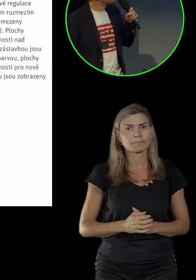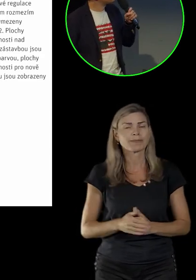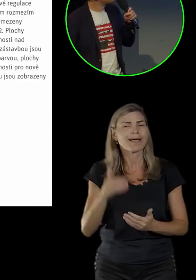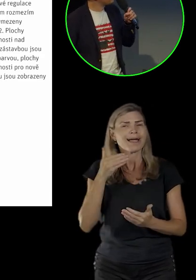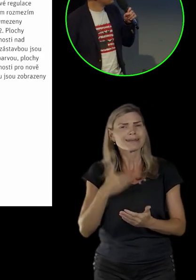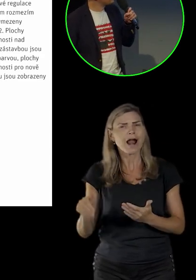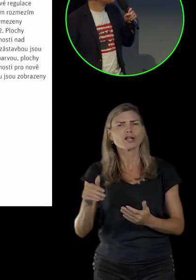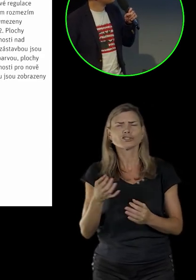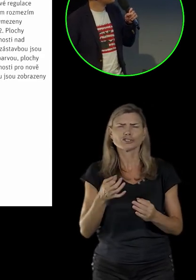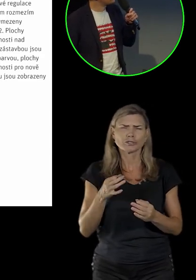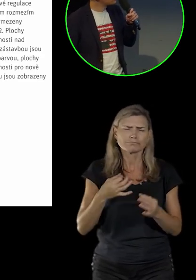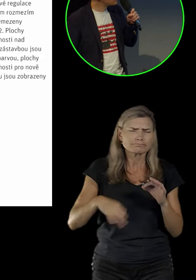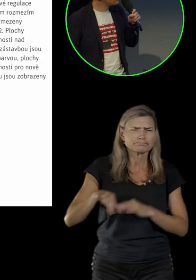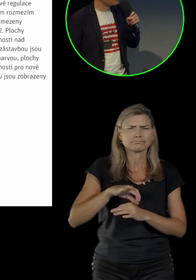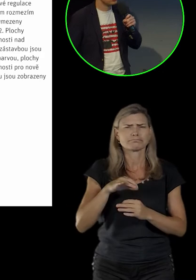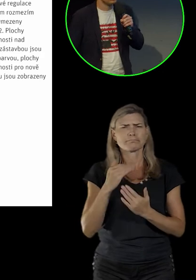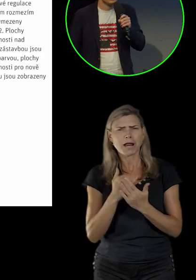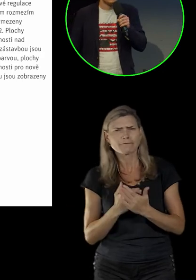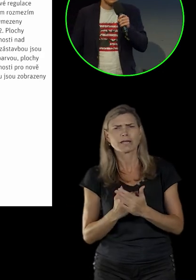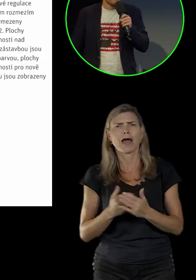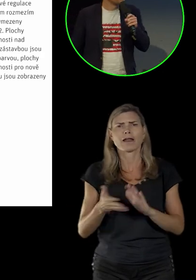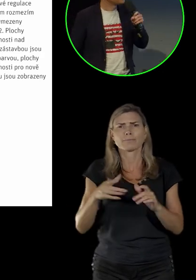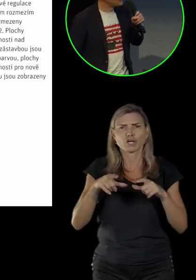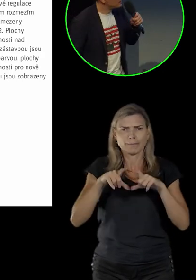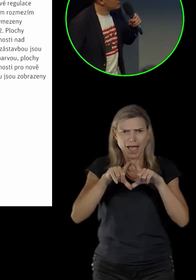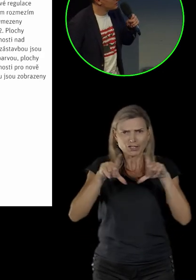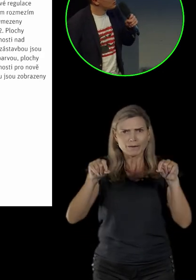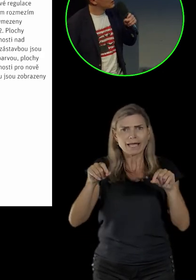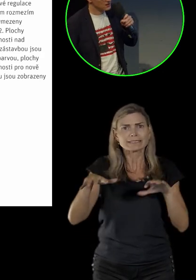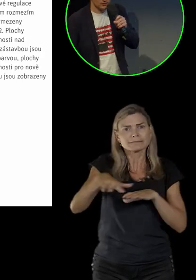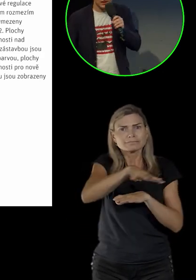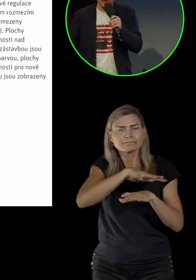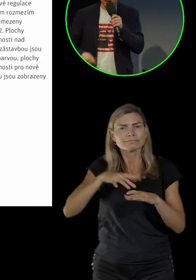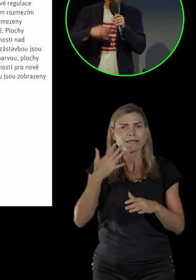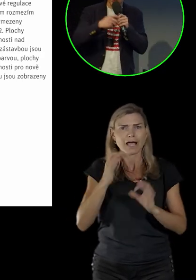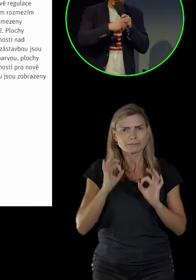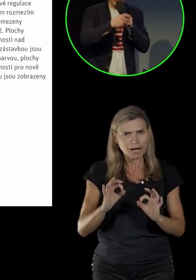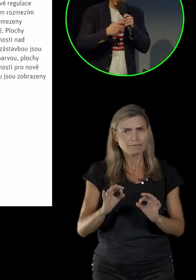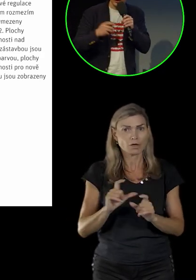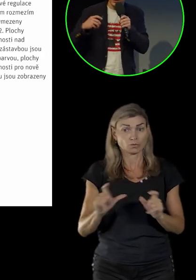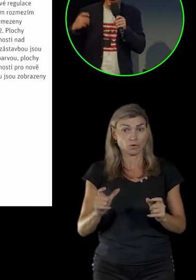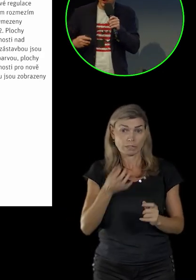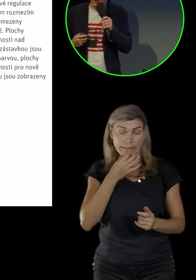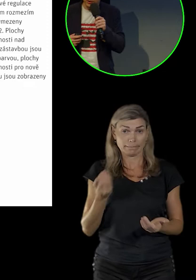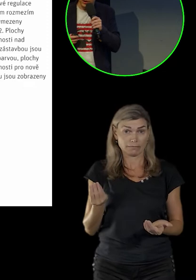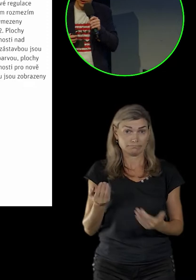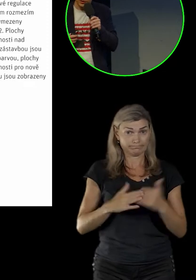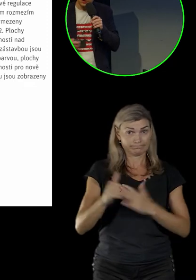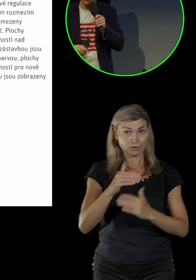velmi podrobná pravidla, co se děje na rozhraní čtverců. Tak aby ta nová zástavba se nestavěla v té geometrické mřížce těch čtverců.